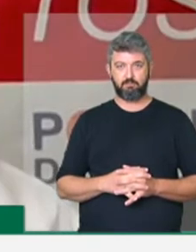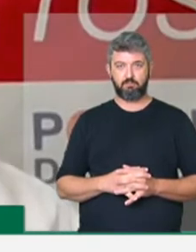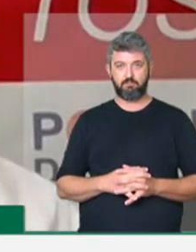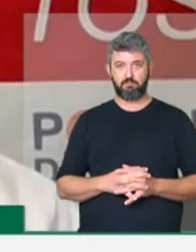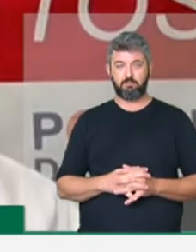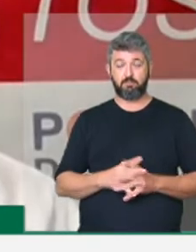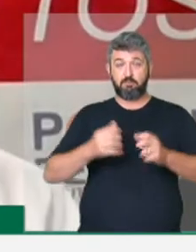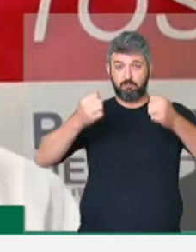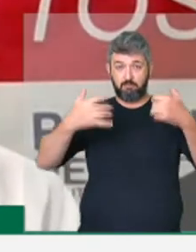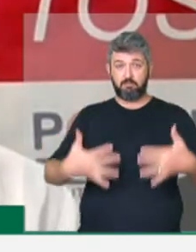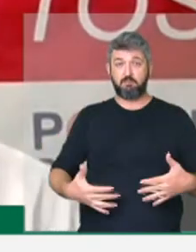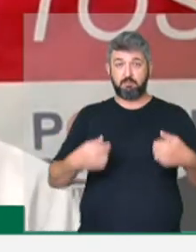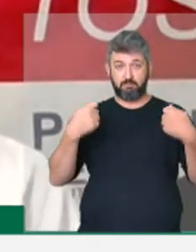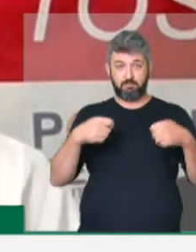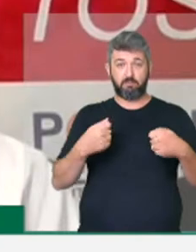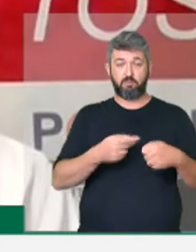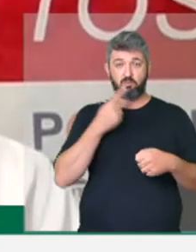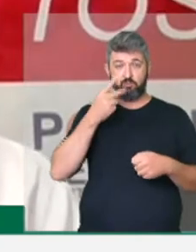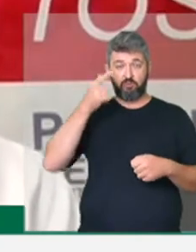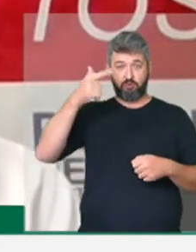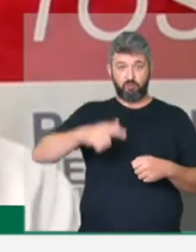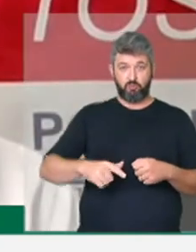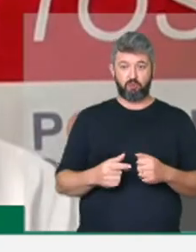COLEGA AÍ NA TRIBUNA DISSE: AH, A ESQUERDA É CONTRA TUDO